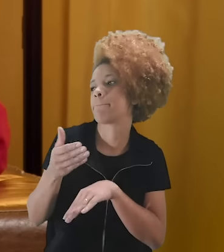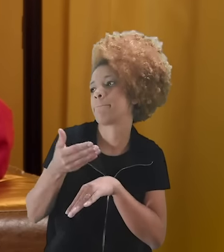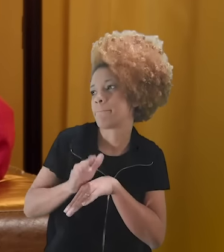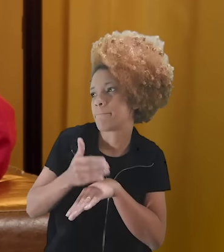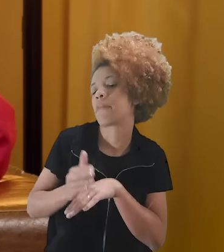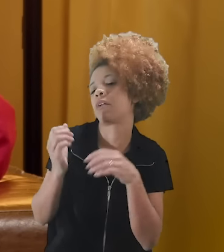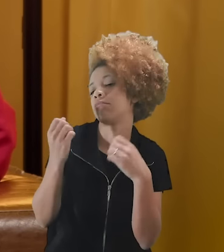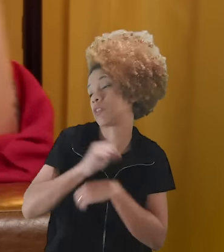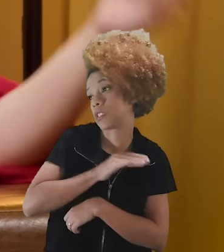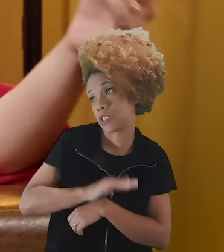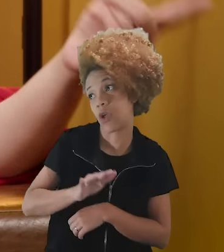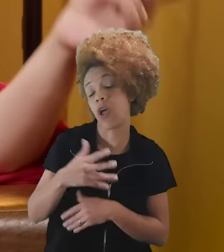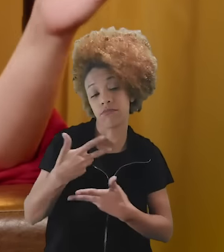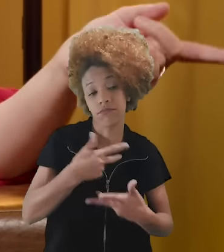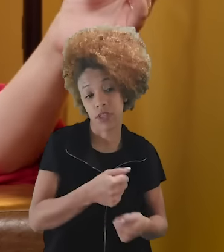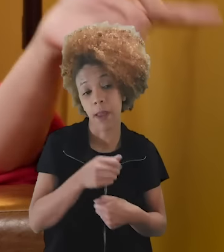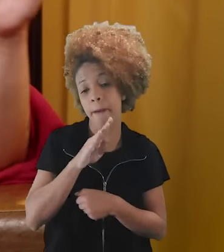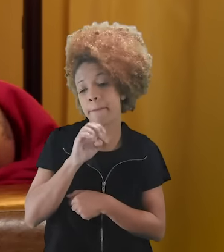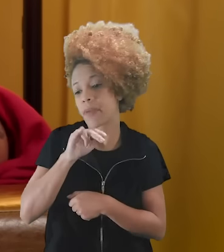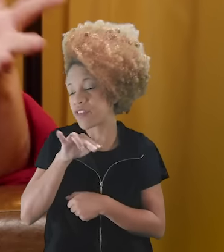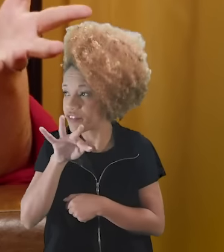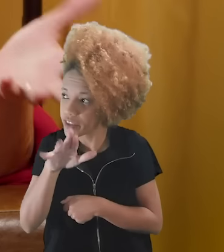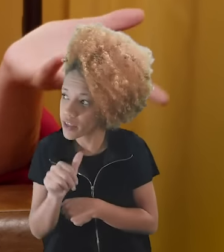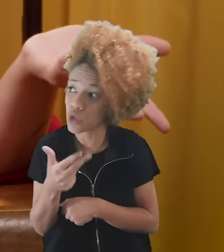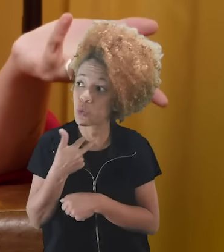né pra equipe do Santos Recebi uma proposta de estágio no Benfica não pude ir porque eu era